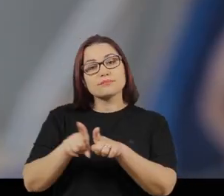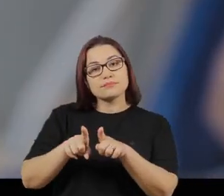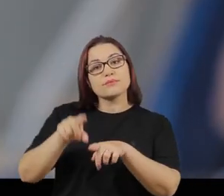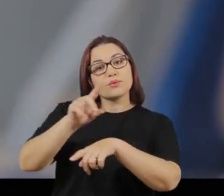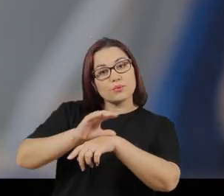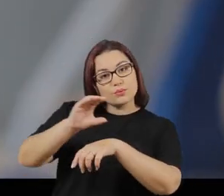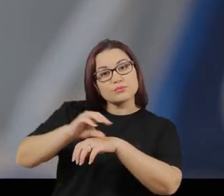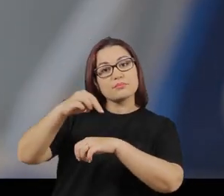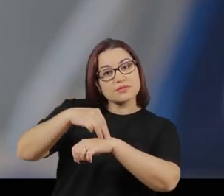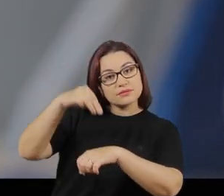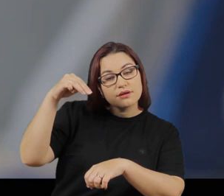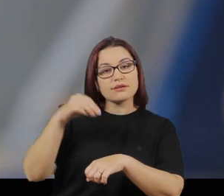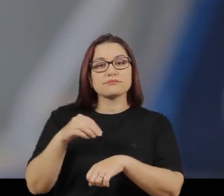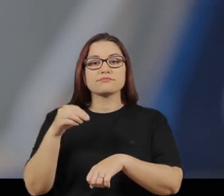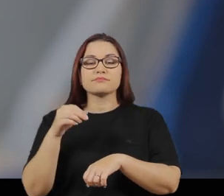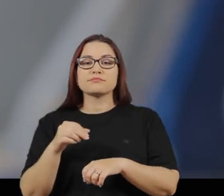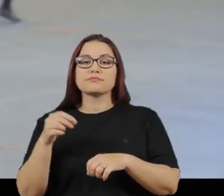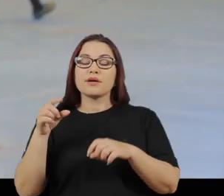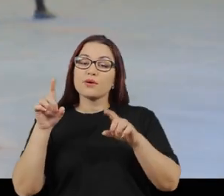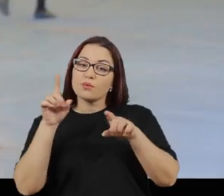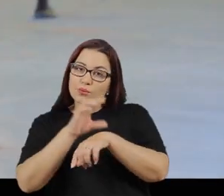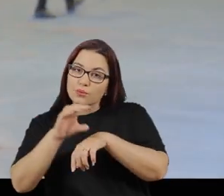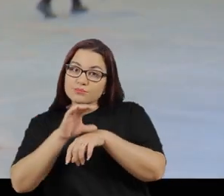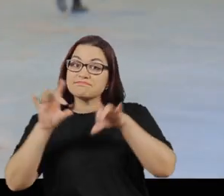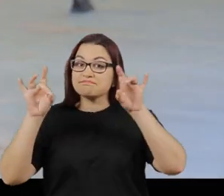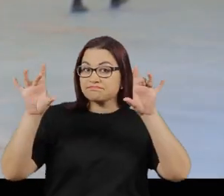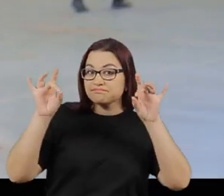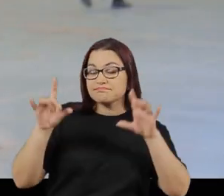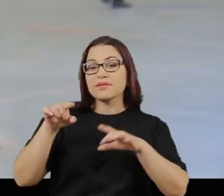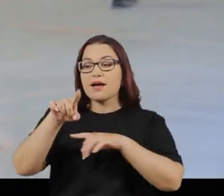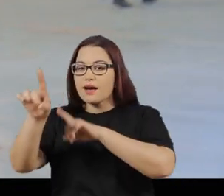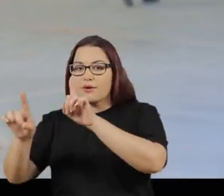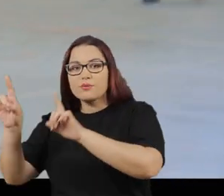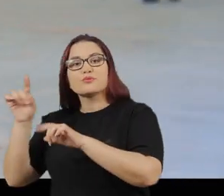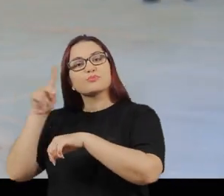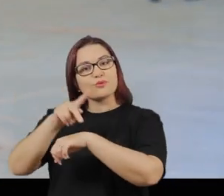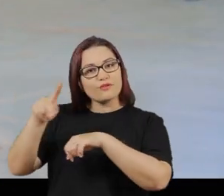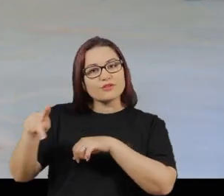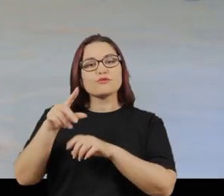especialização. São todos professores formados e estão nesses níveis de